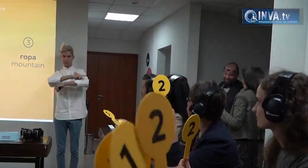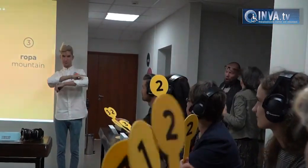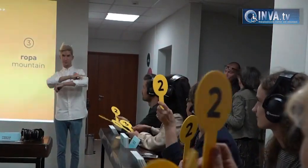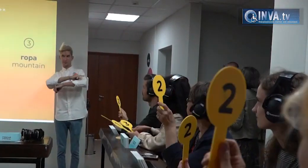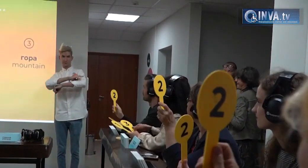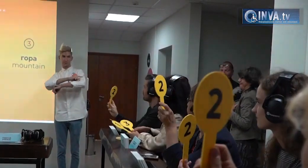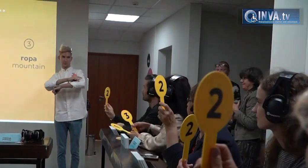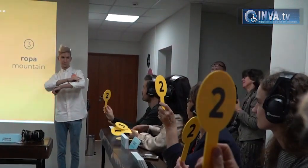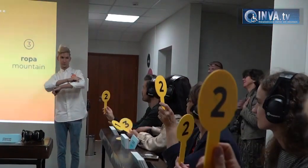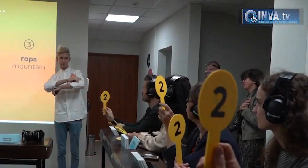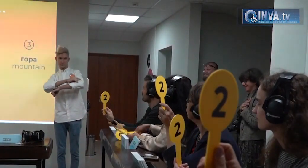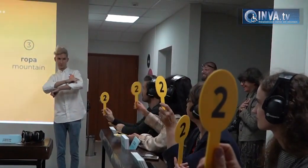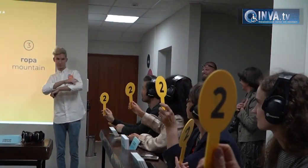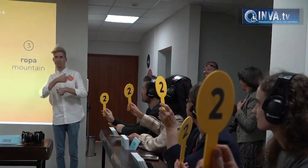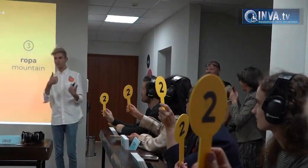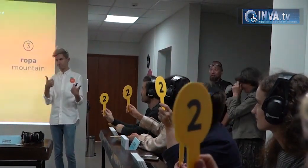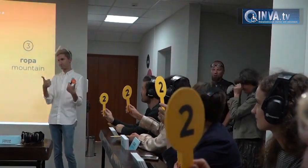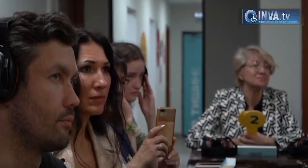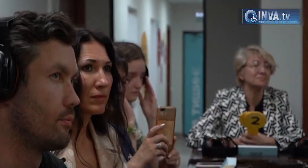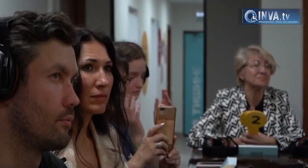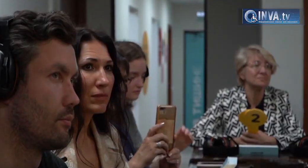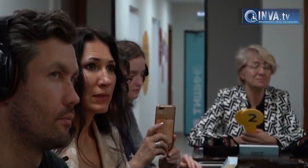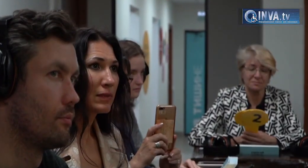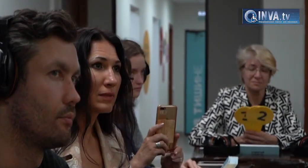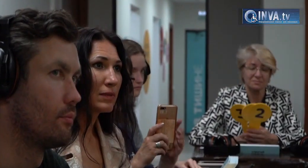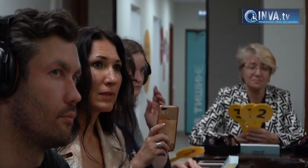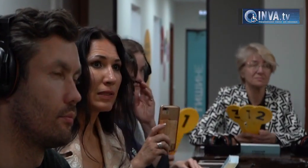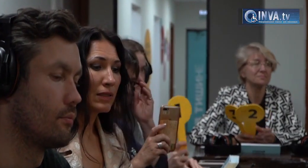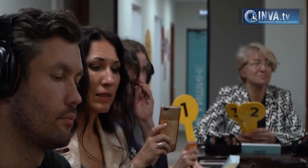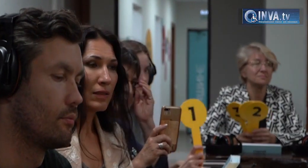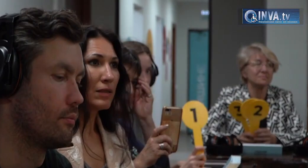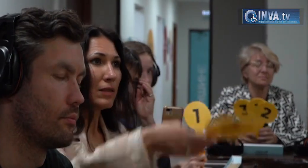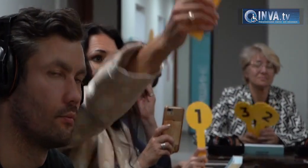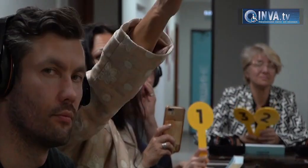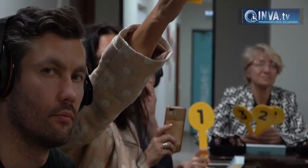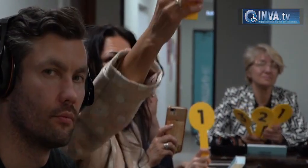переключаться и выражать совершенно иначе свои чувства.